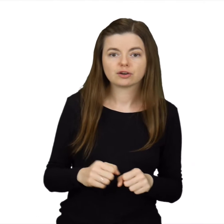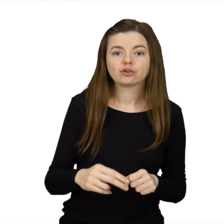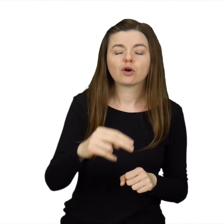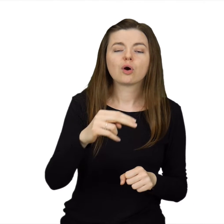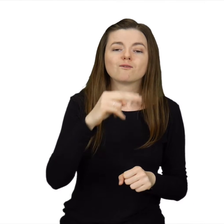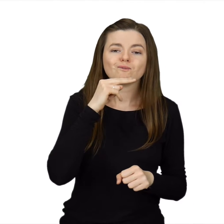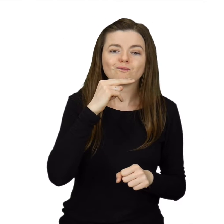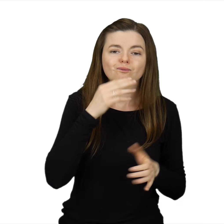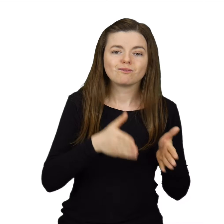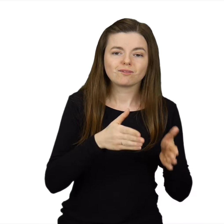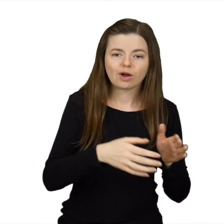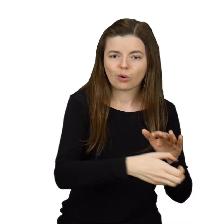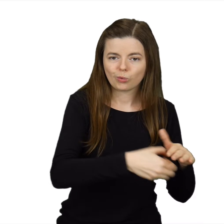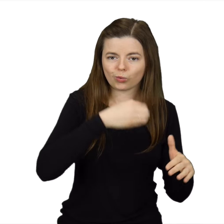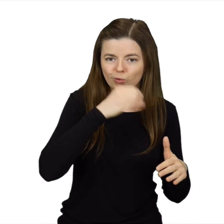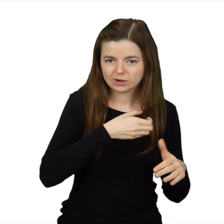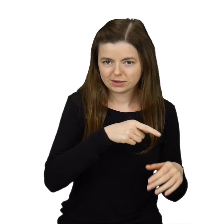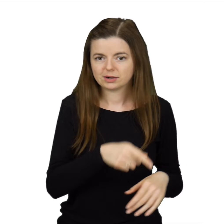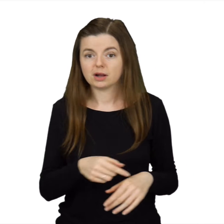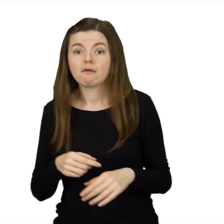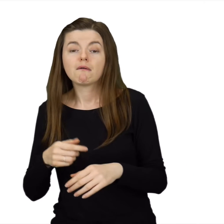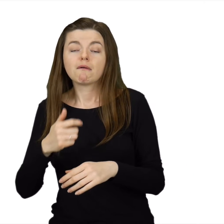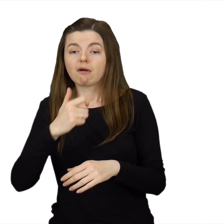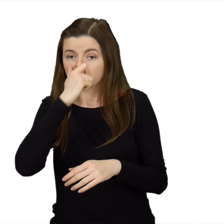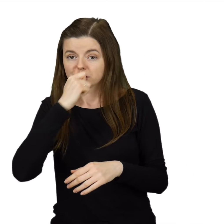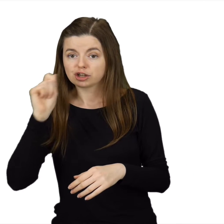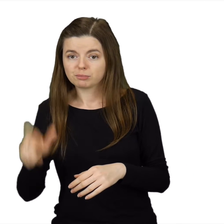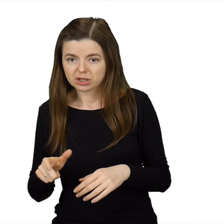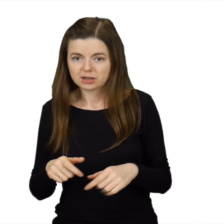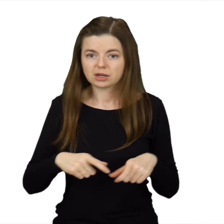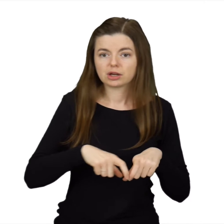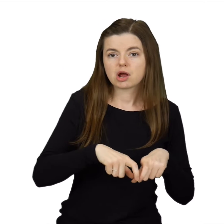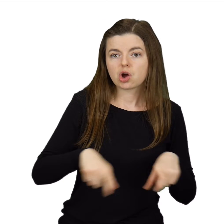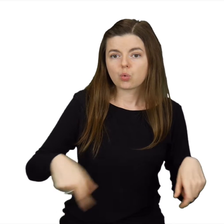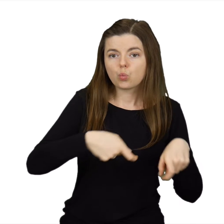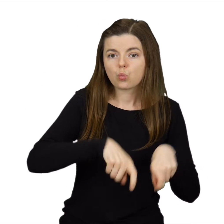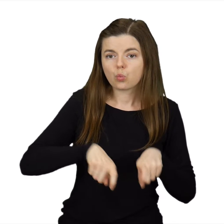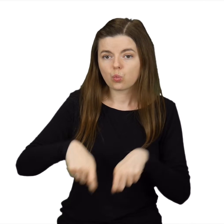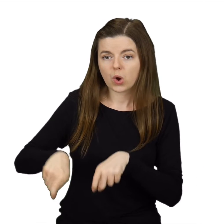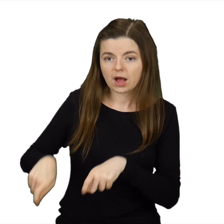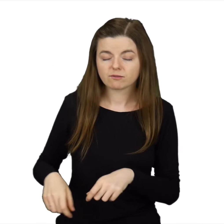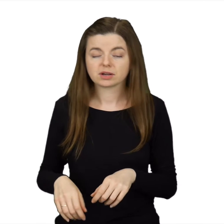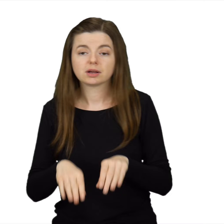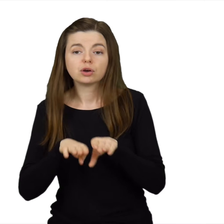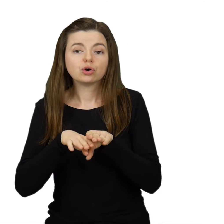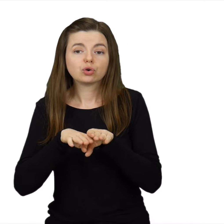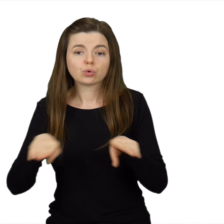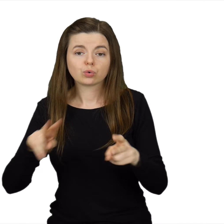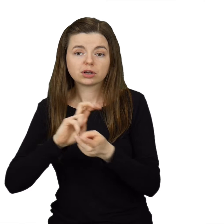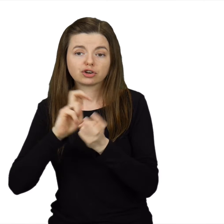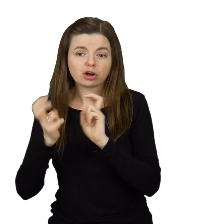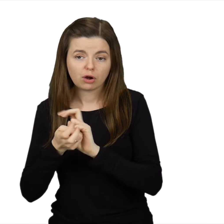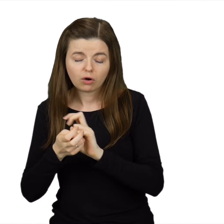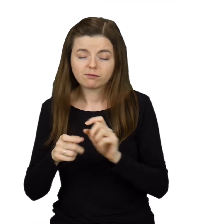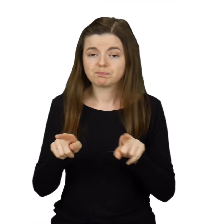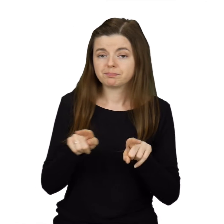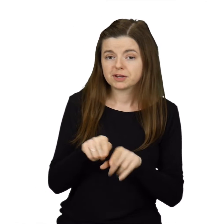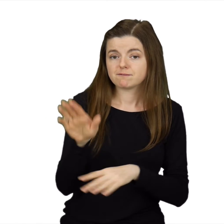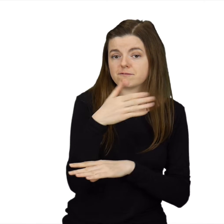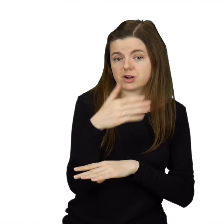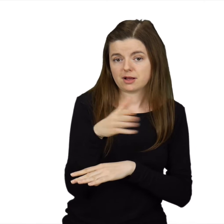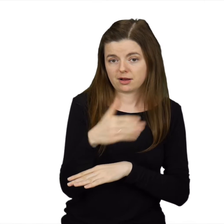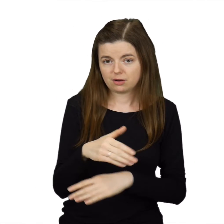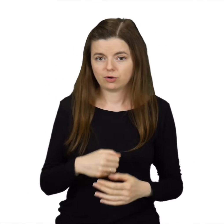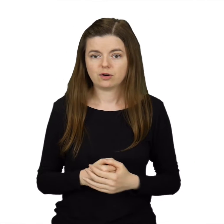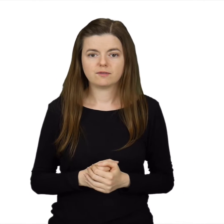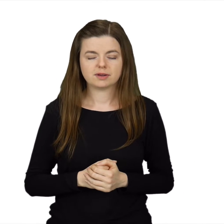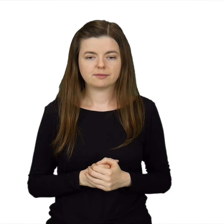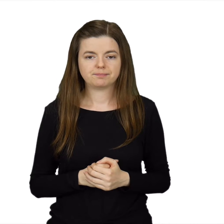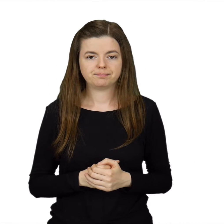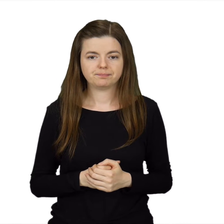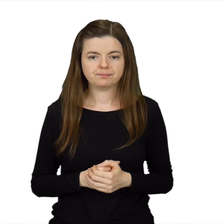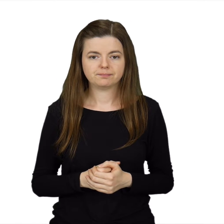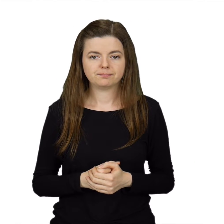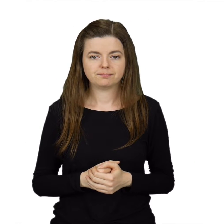zdrojów ulicznych, śmietników, ławek, stolików szachowych oraz flagowania.